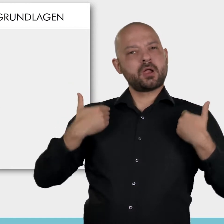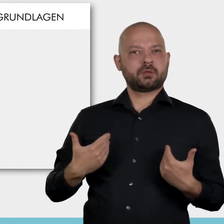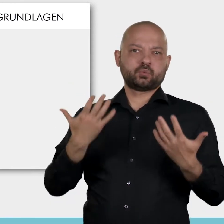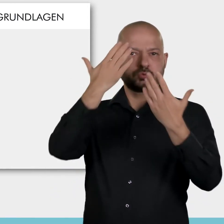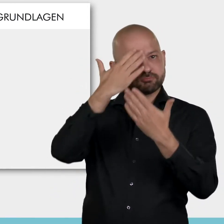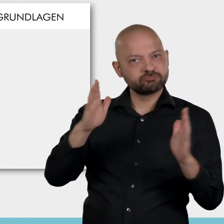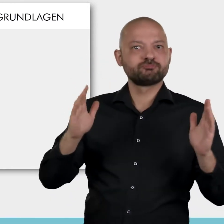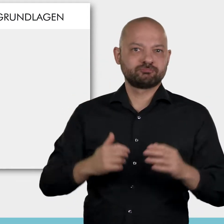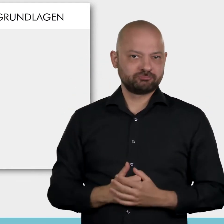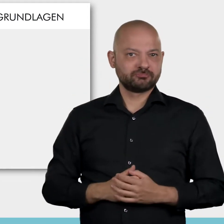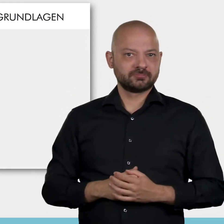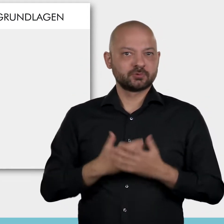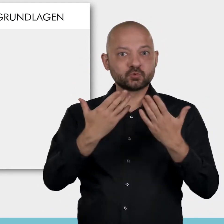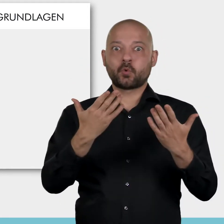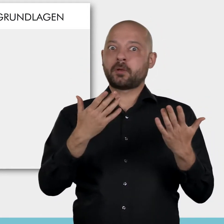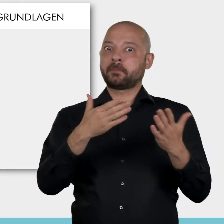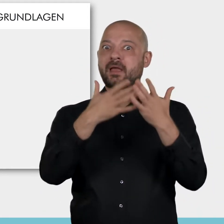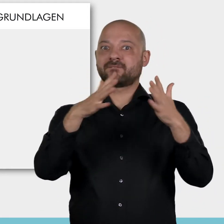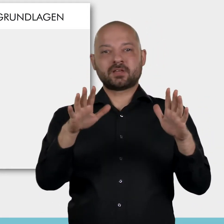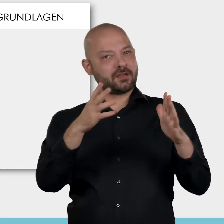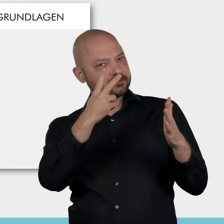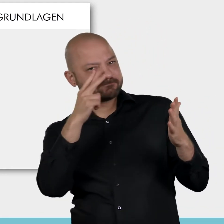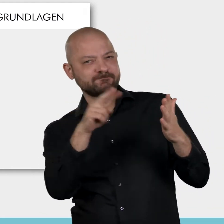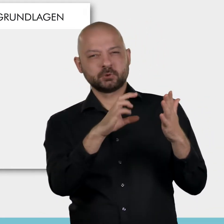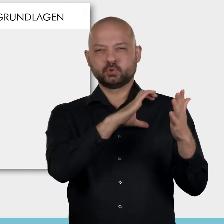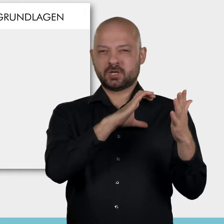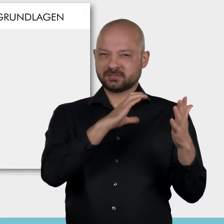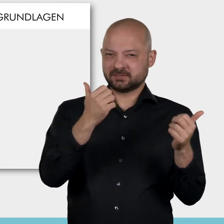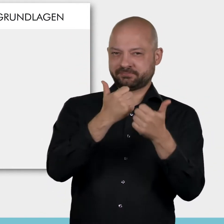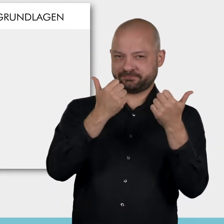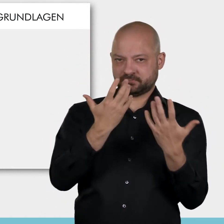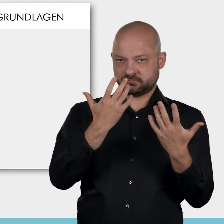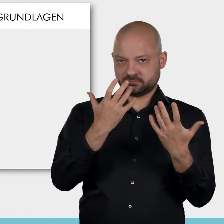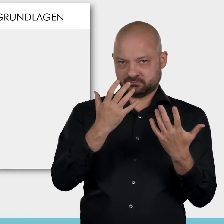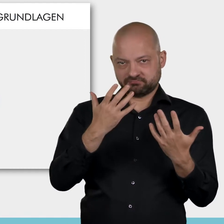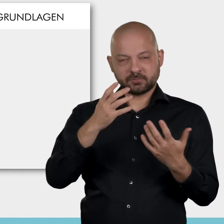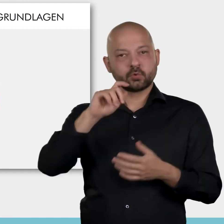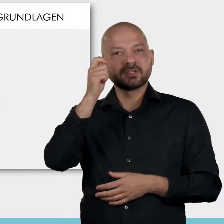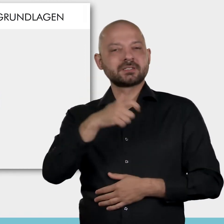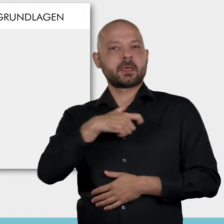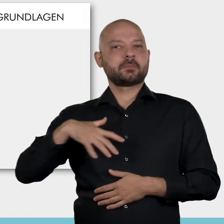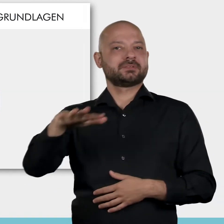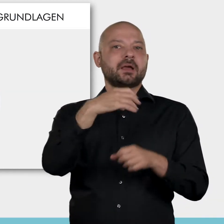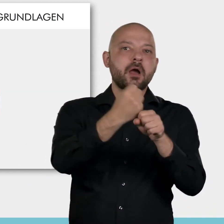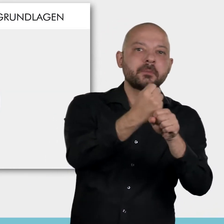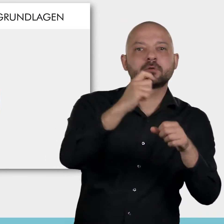Begreifen Sie Barrierefreiheit als Chance, das Arbeiten und Studieren an der Universität Leipzig für alle zu verbessern.